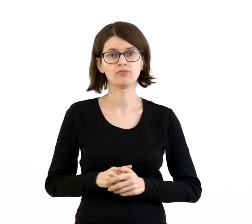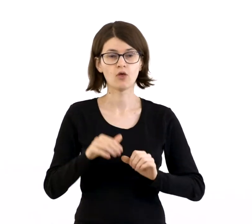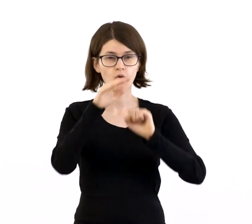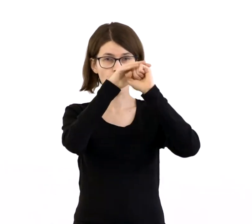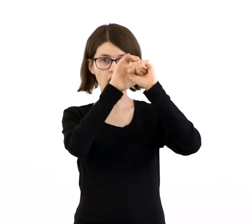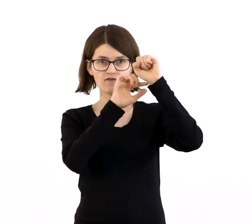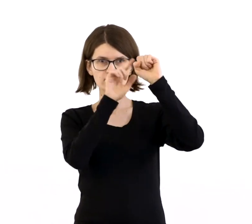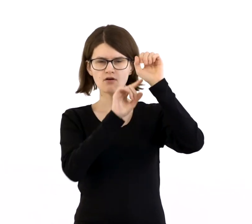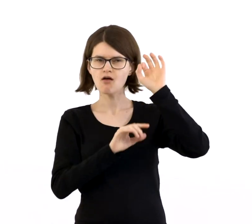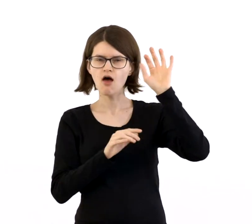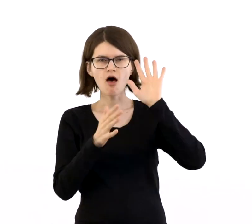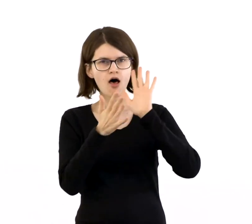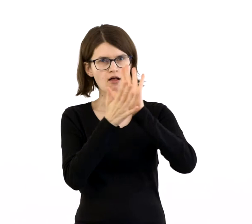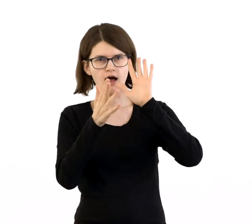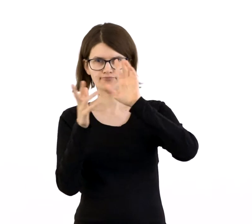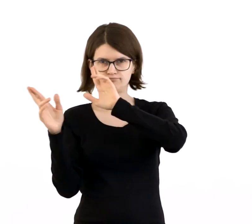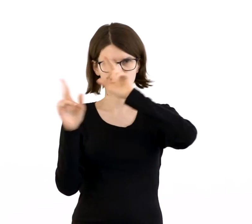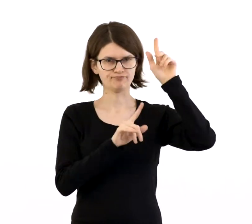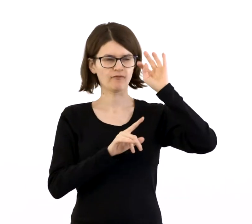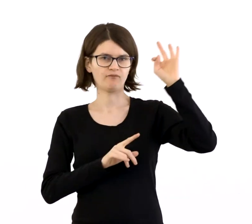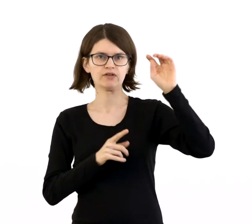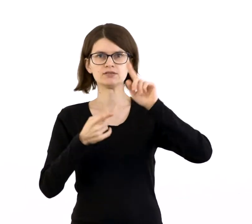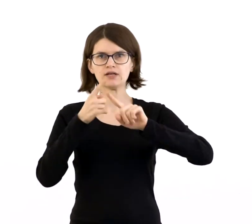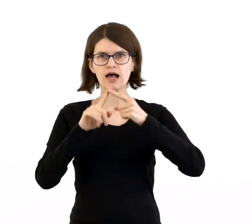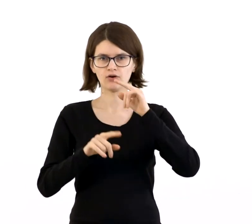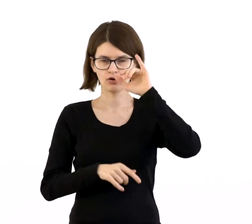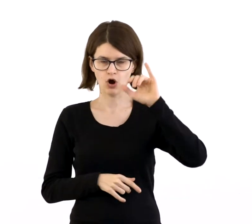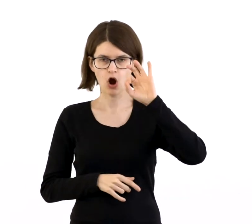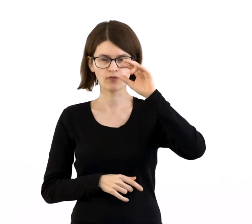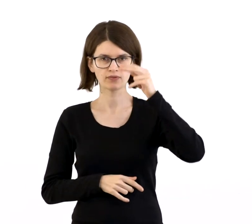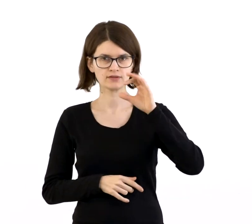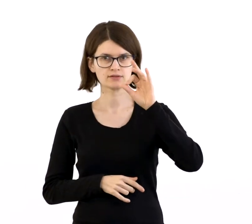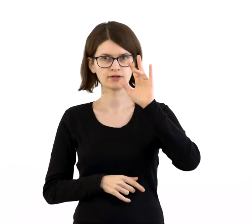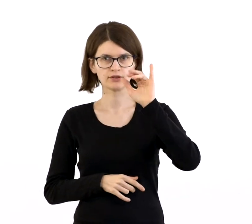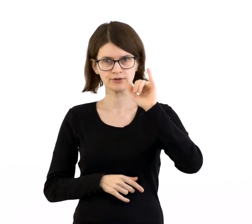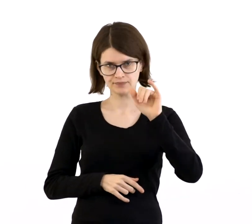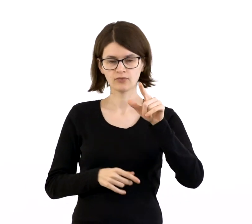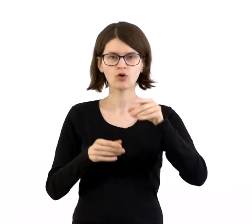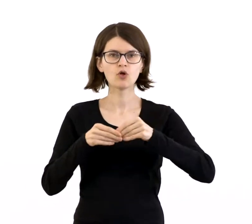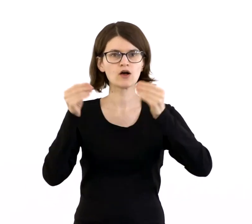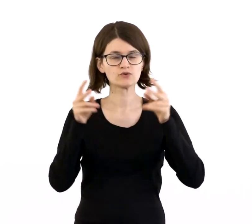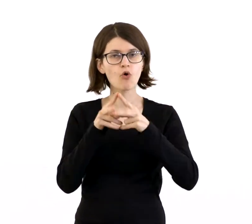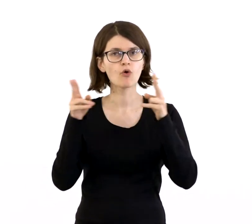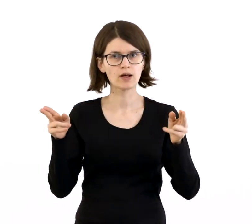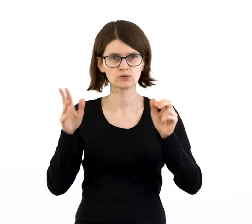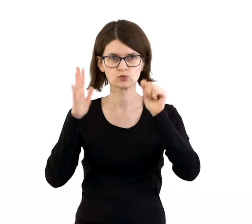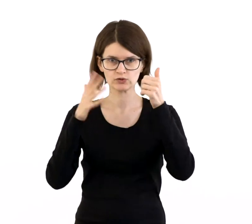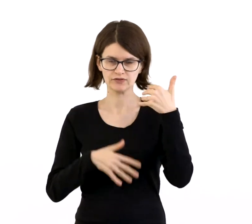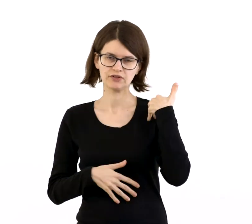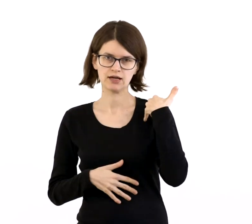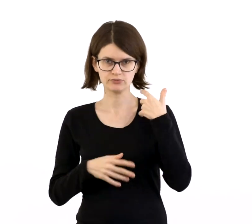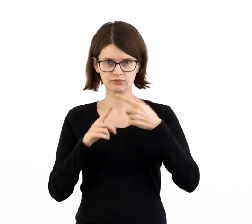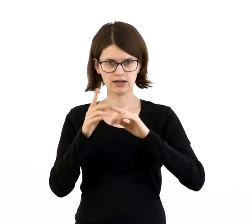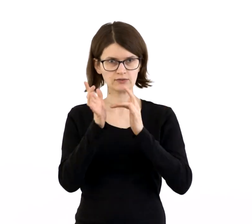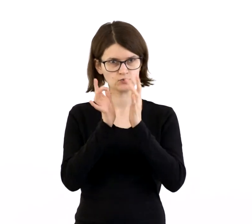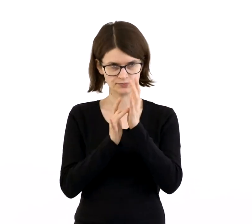Głowica – najbardziej charakterystyczny element wyróżniający styl joński, ukształtowała się w VI w. p.n.e.,